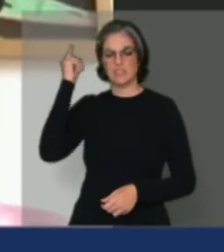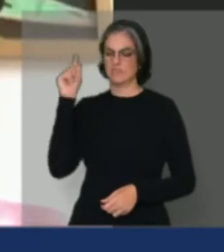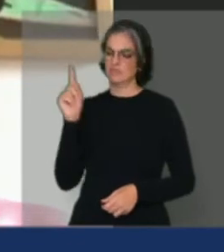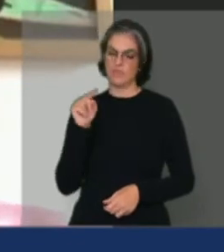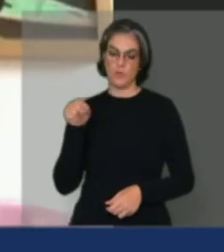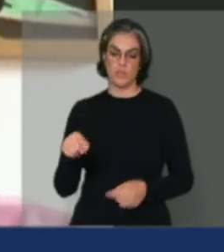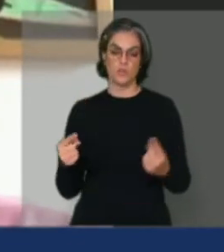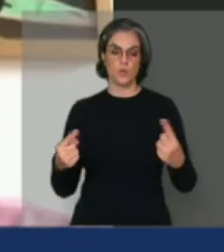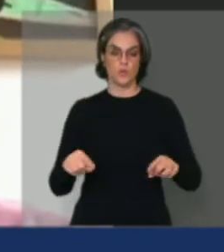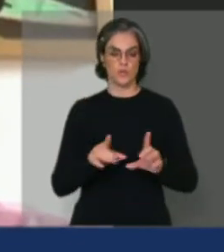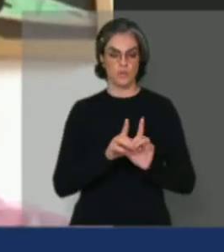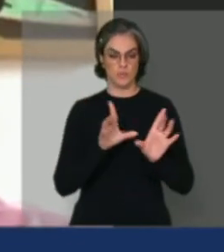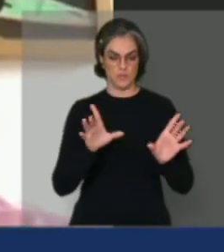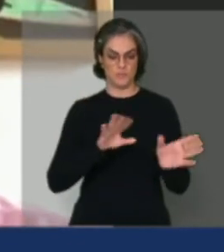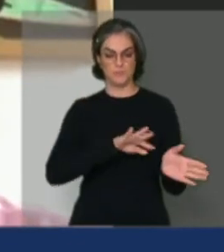SEGUNDO, SENHOR PRESIDENTE, EU QUERIA SAUDAR E QUERIA